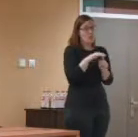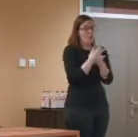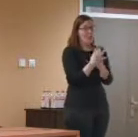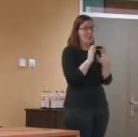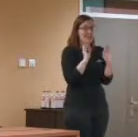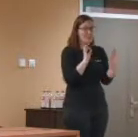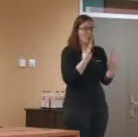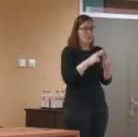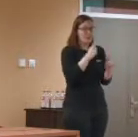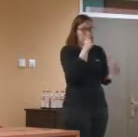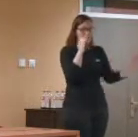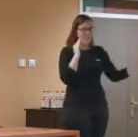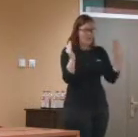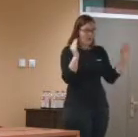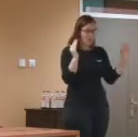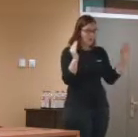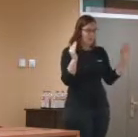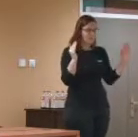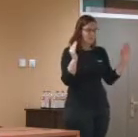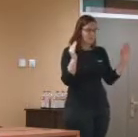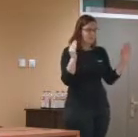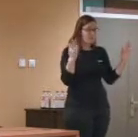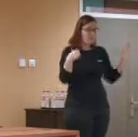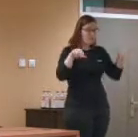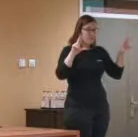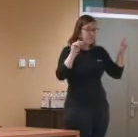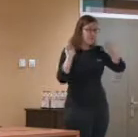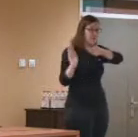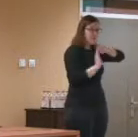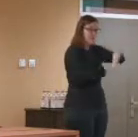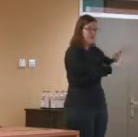y después hablaría de la factura, porque es importante que también tengamos una cifra